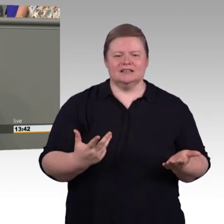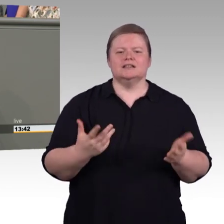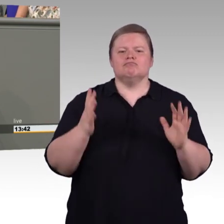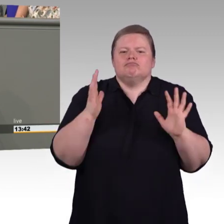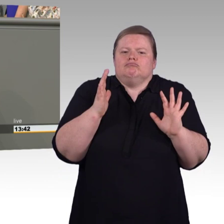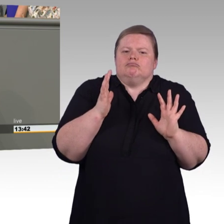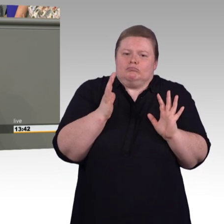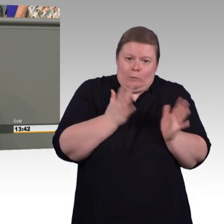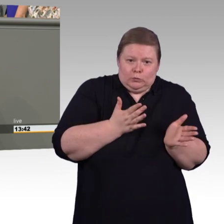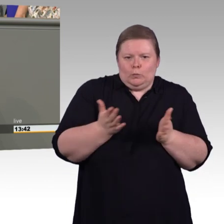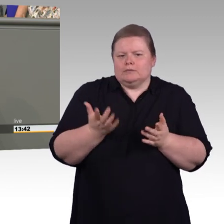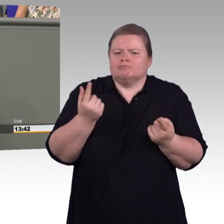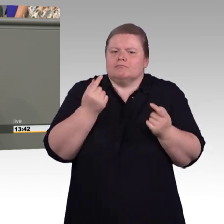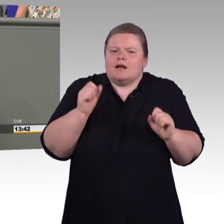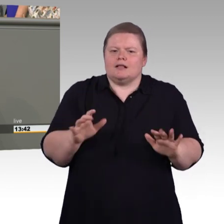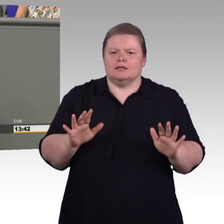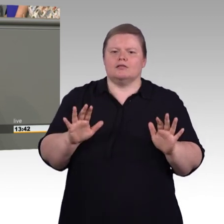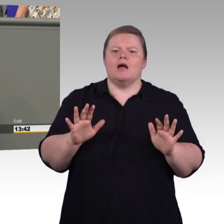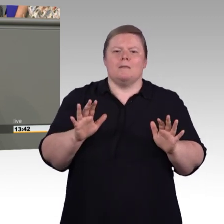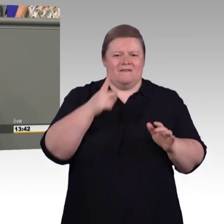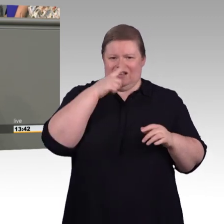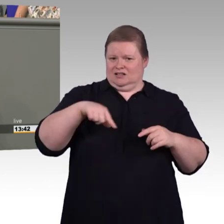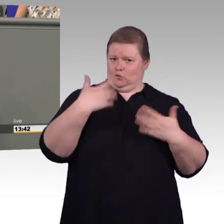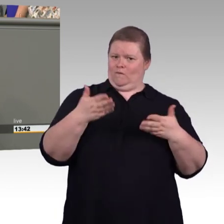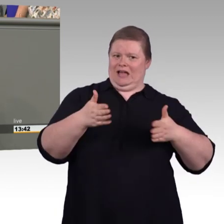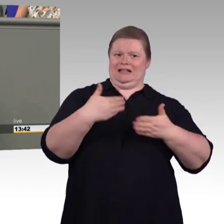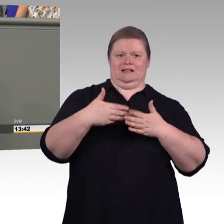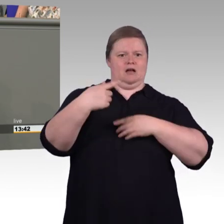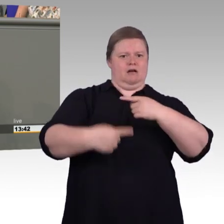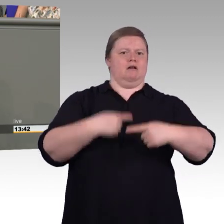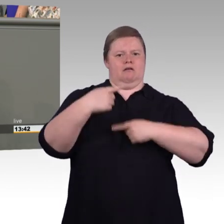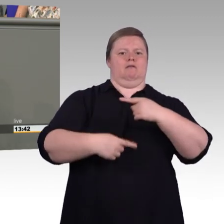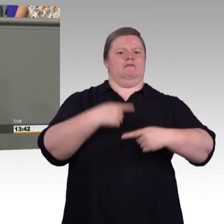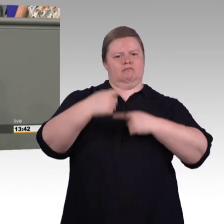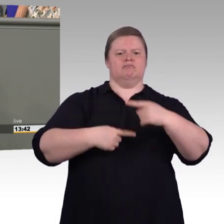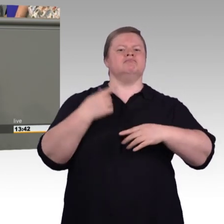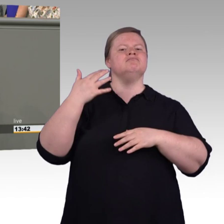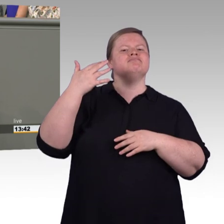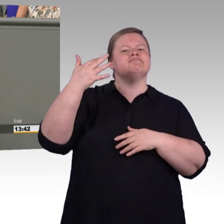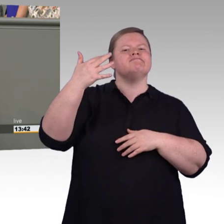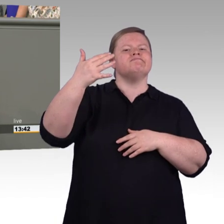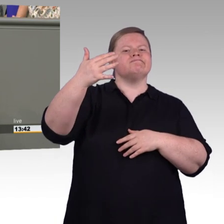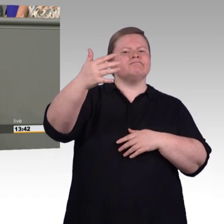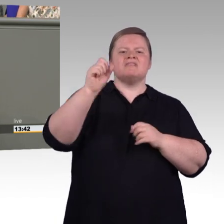sondern ist ein wichtiger staatlicher Auftrag, den wir dort umsetzen. Wir haben in den letzten Jahren, meine Damen und Herren,